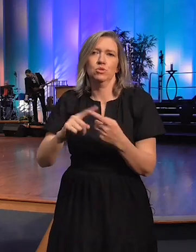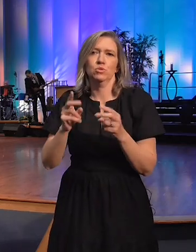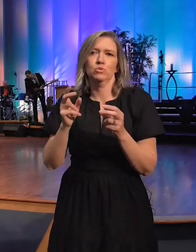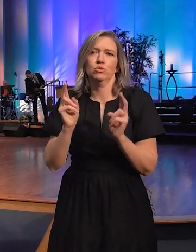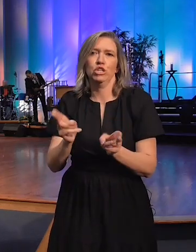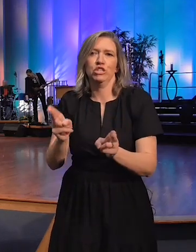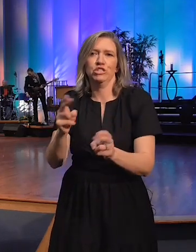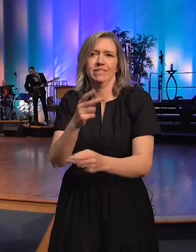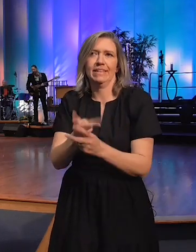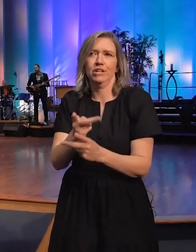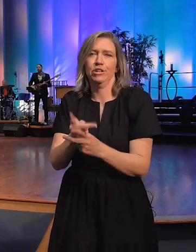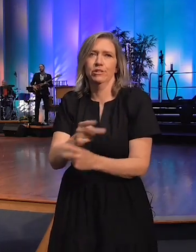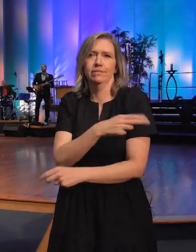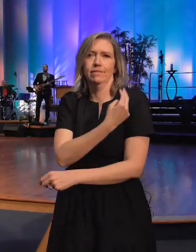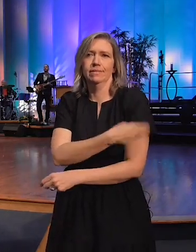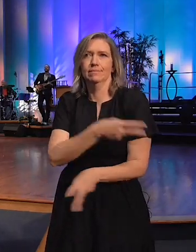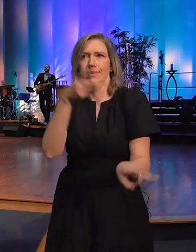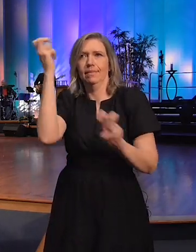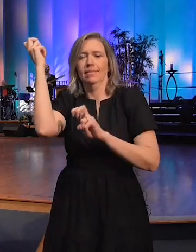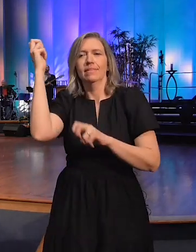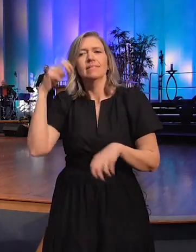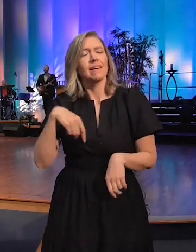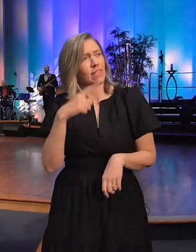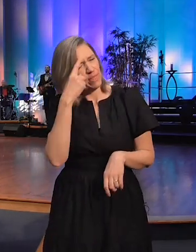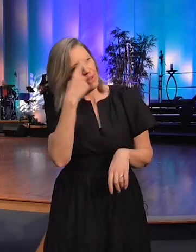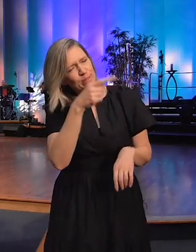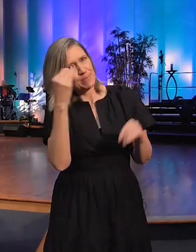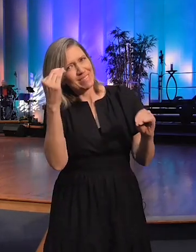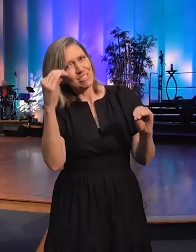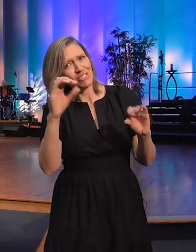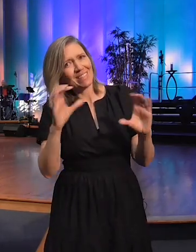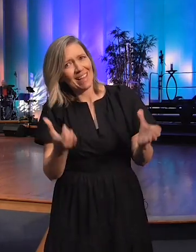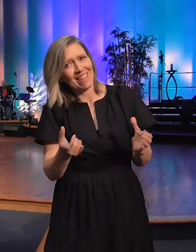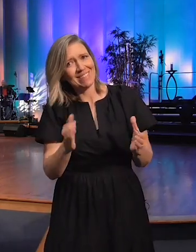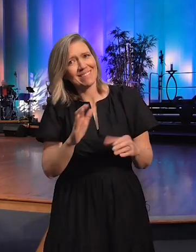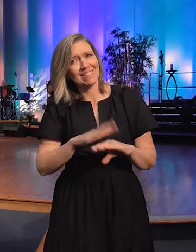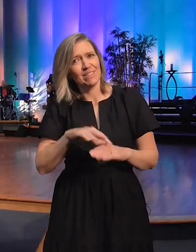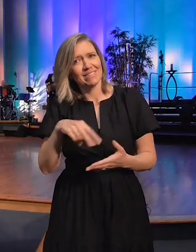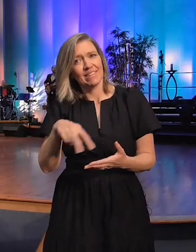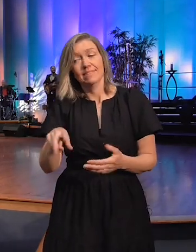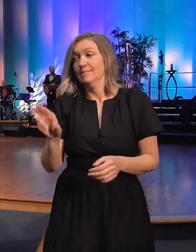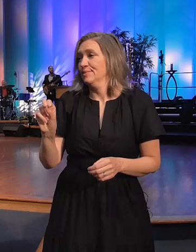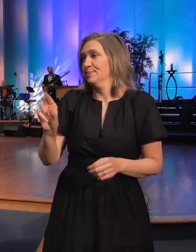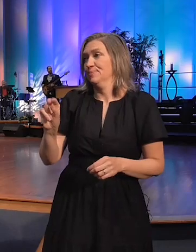Pensé que tal vez iba a dar una clase, ya sabe, no, no, no, está bien, gracias a todos por